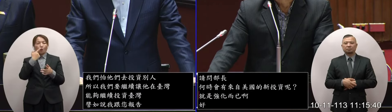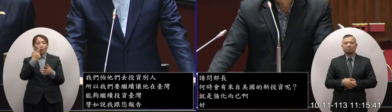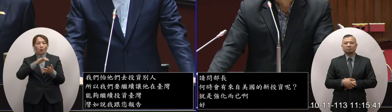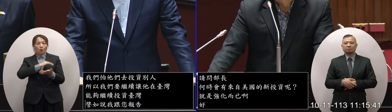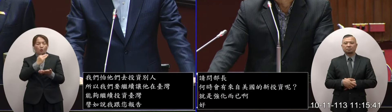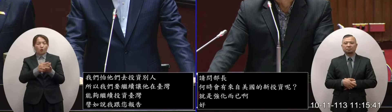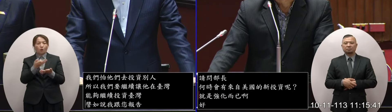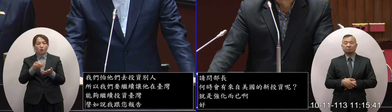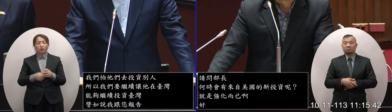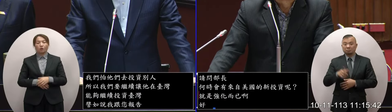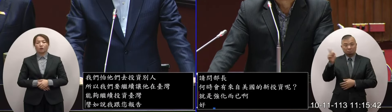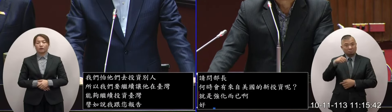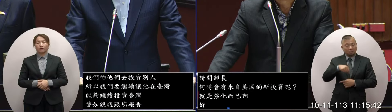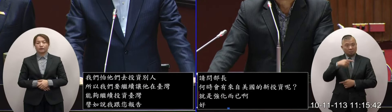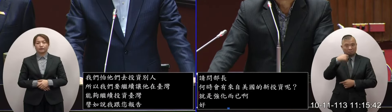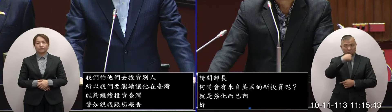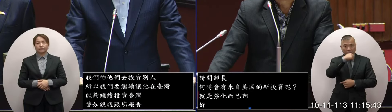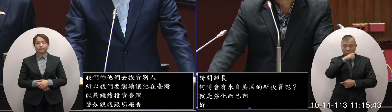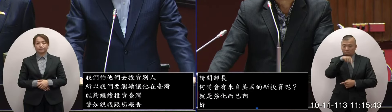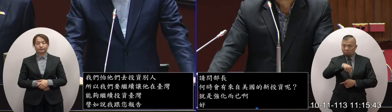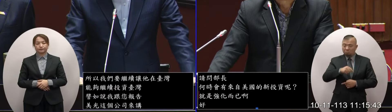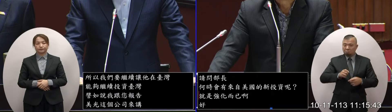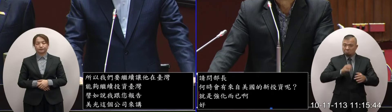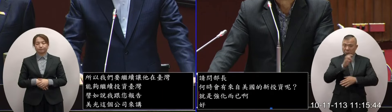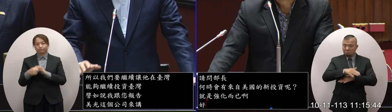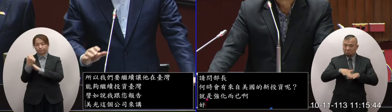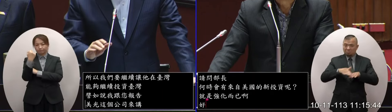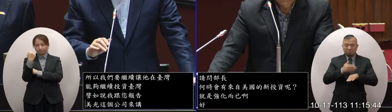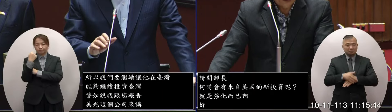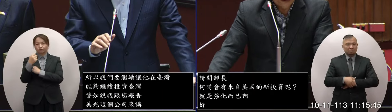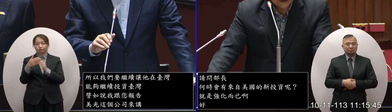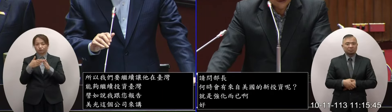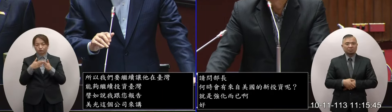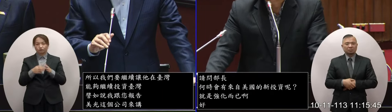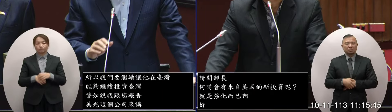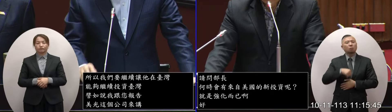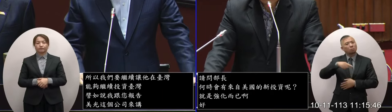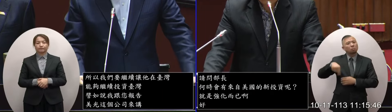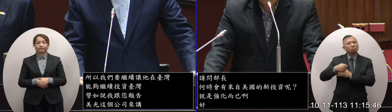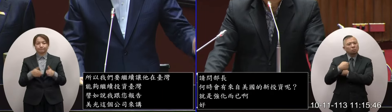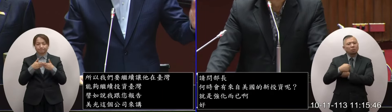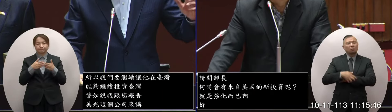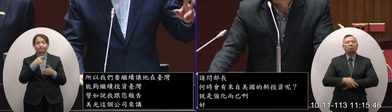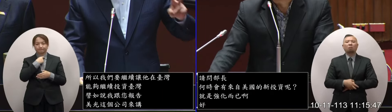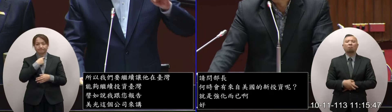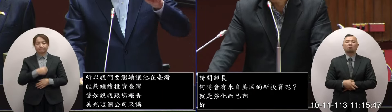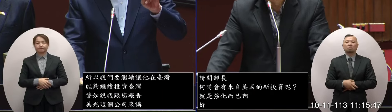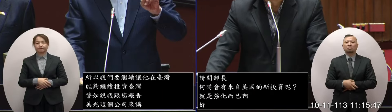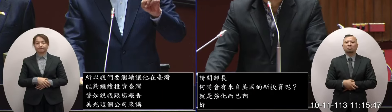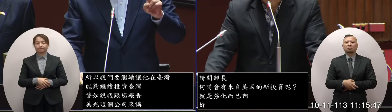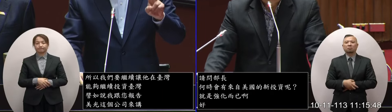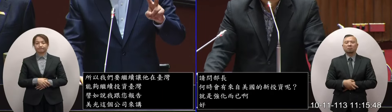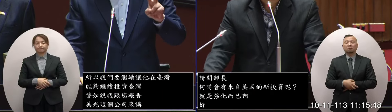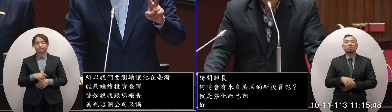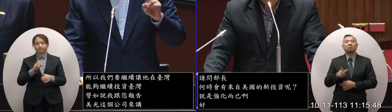那會不會來投資台灣 我們努力 我們一定要努力 因為他有跟委員報告